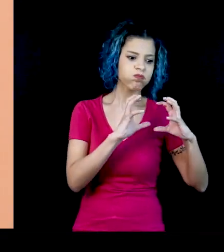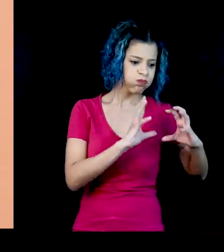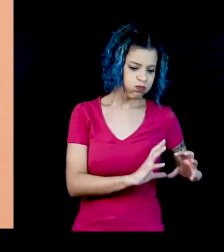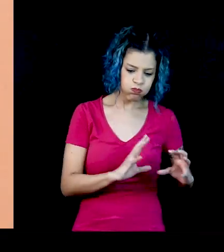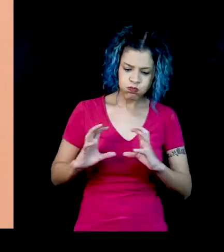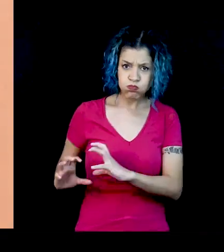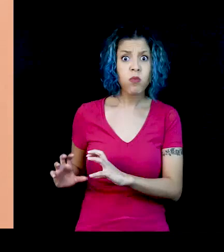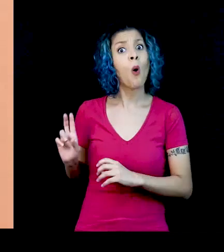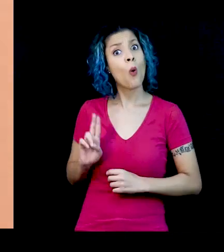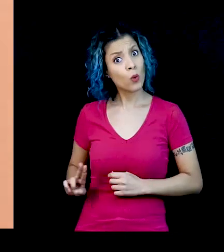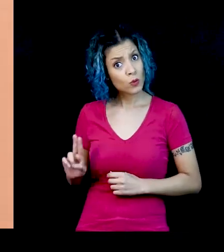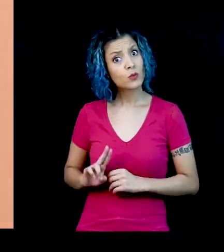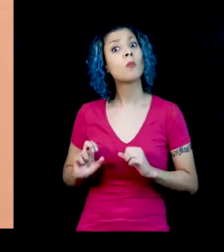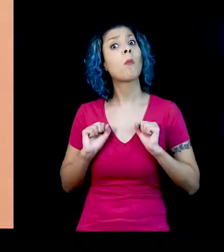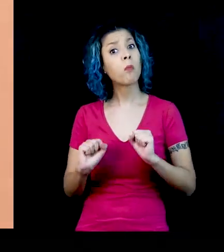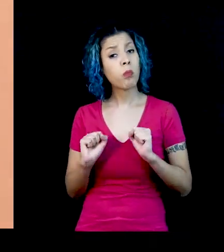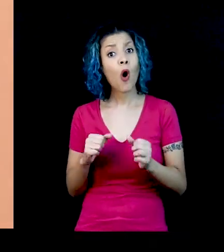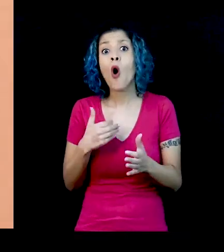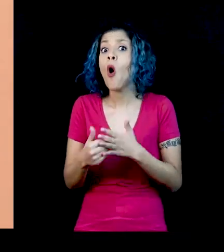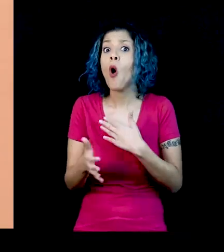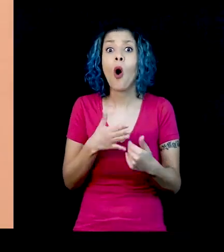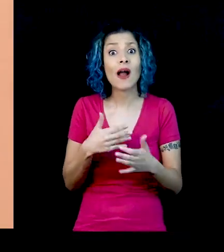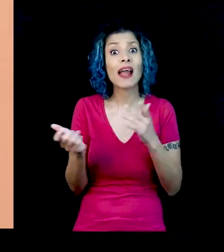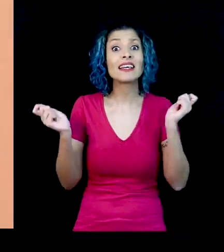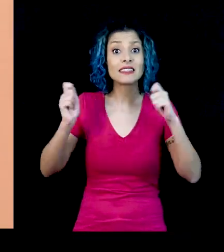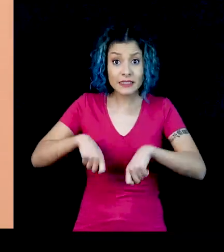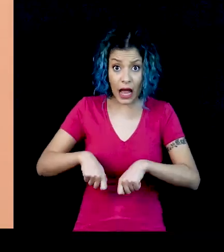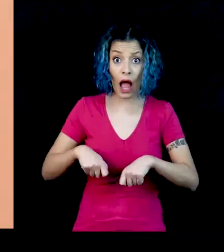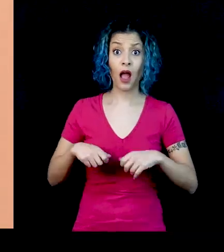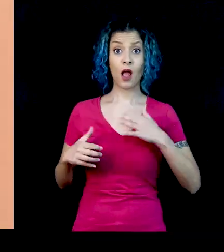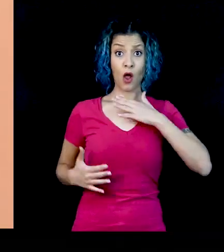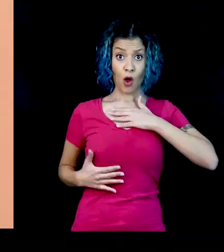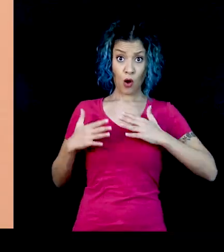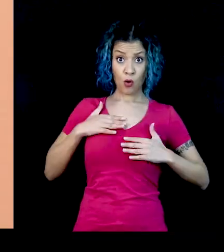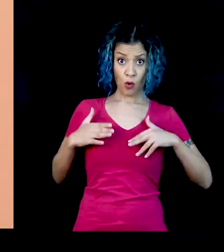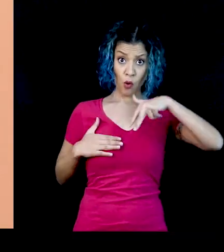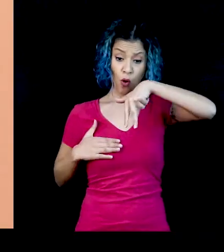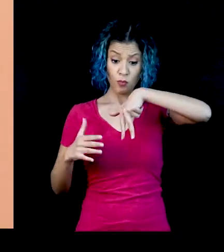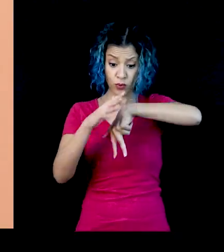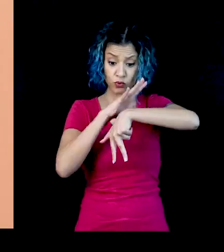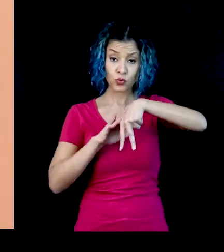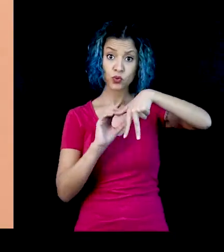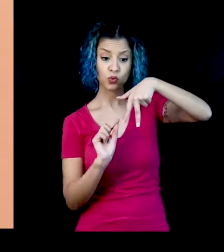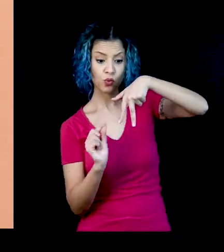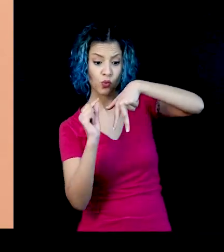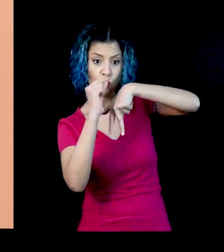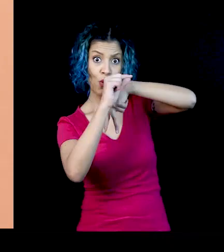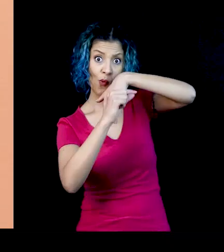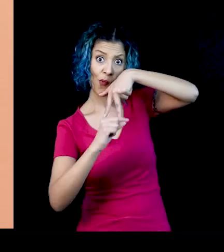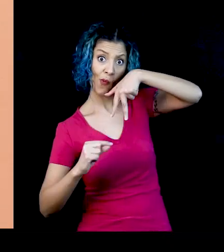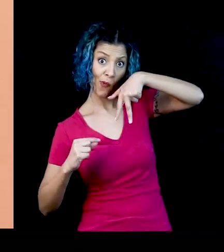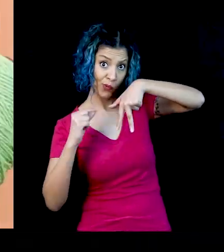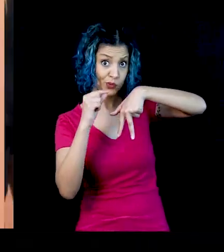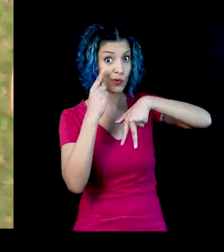tudo que possa fazer um contorno do seu corpo. Vamos ver como é?